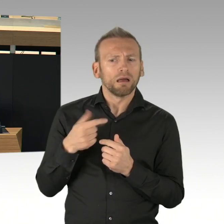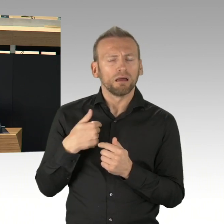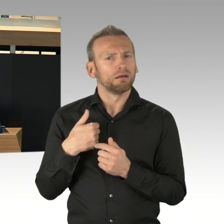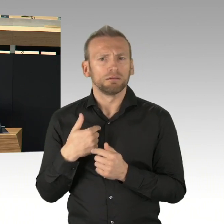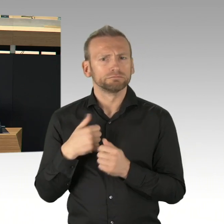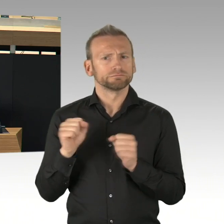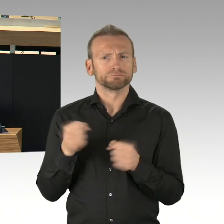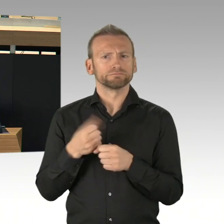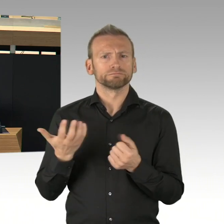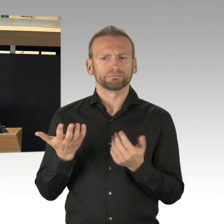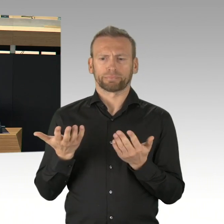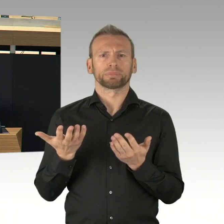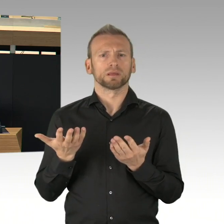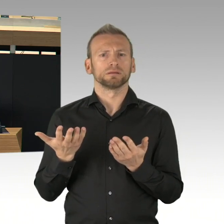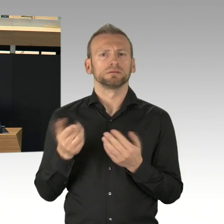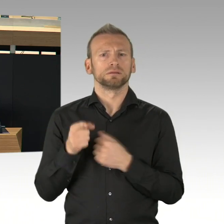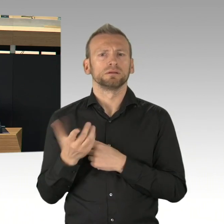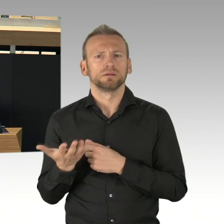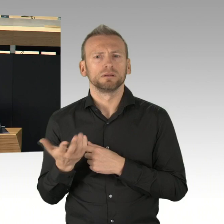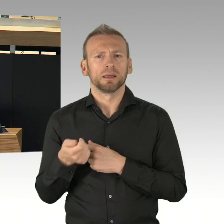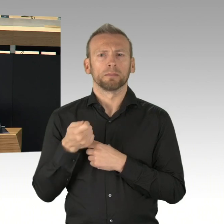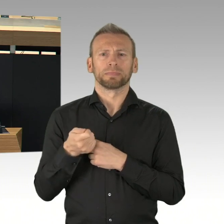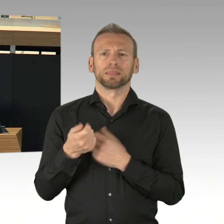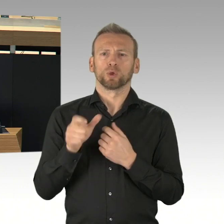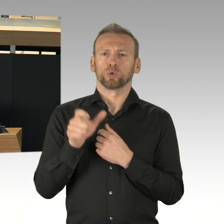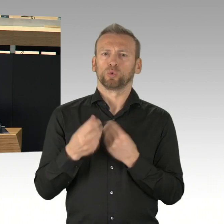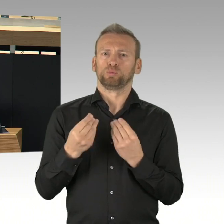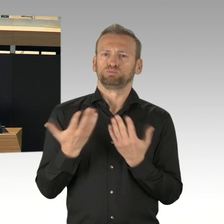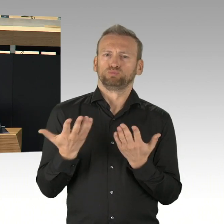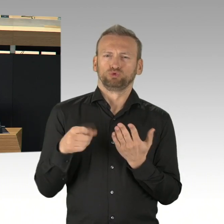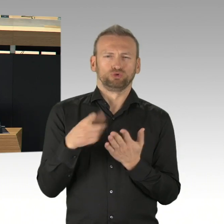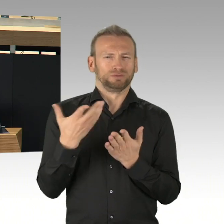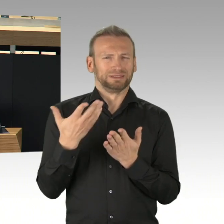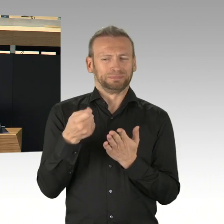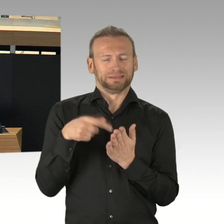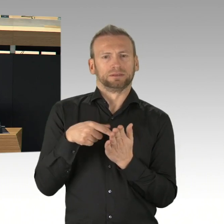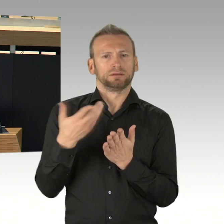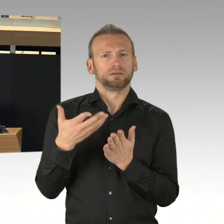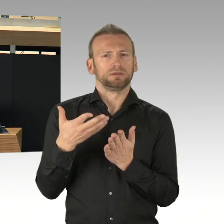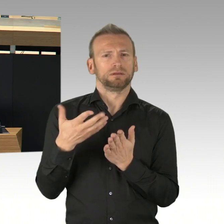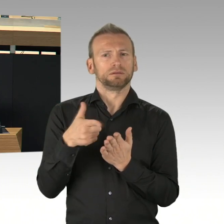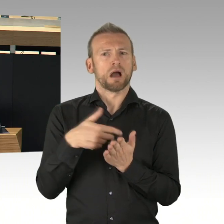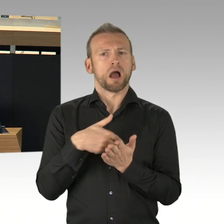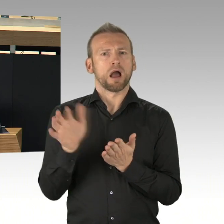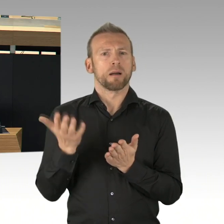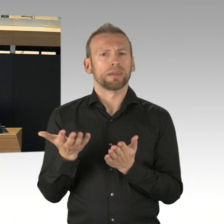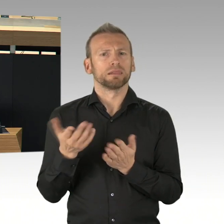jedes Gesetz in diesem Haus darauf zu prüfen, welche Auswirkungen es auf die Miete, auf das Wohnen, auf das Bauen in unserer Stadt hat.